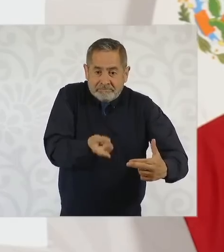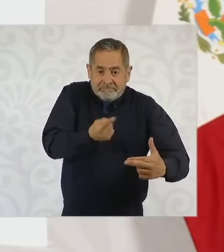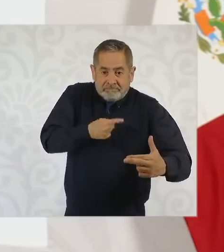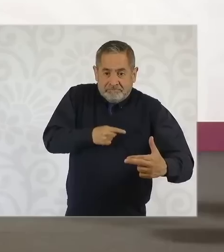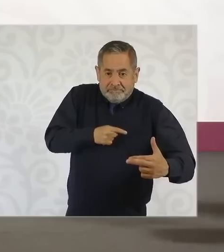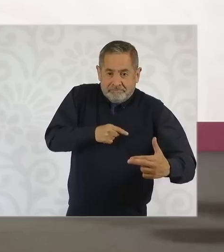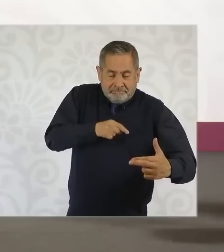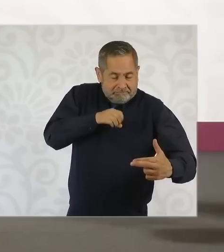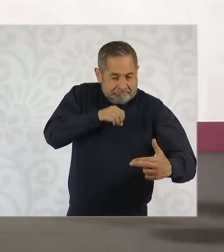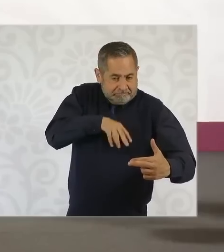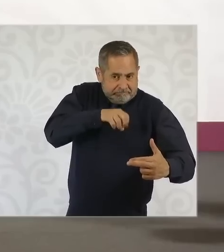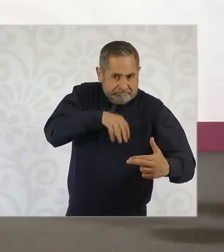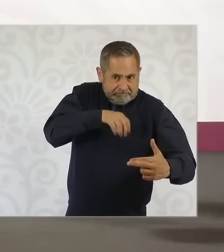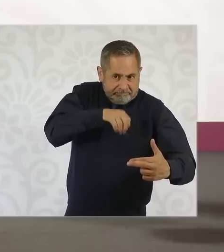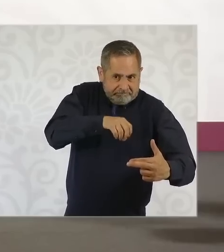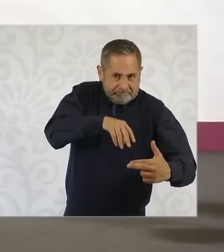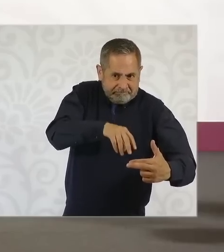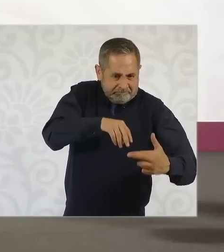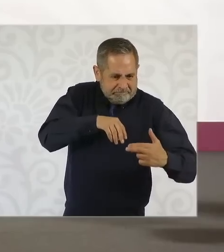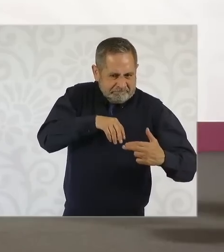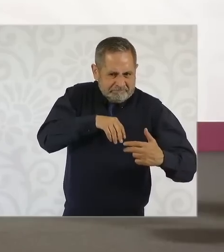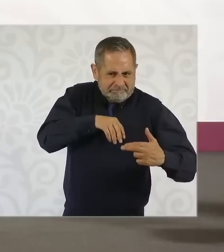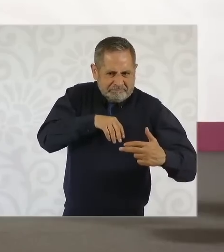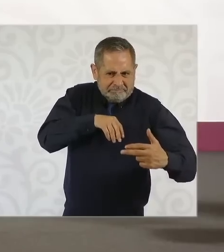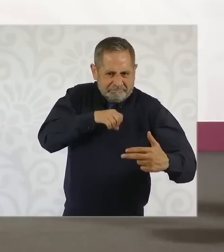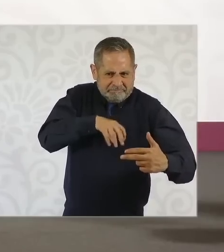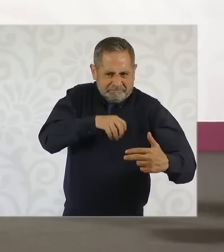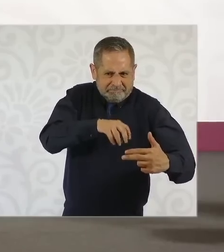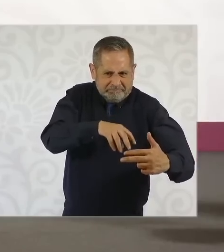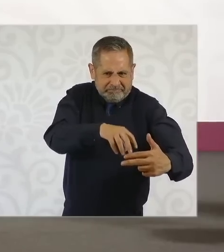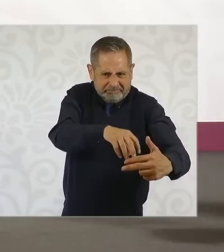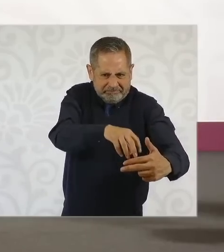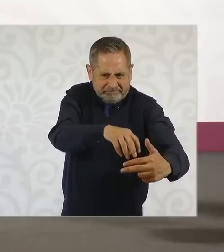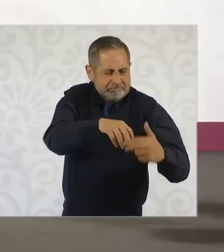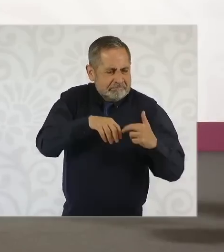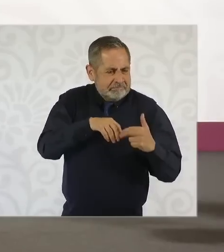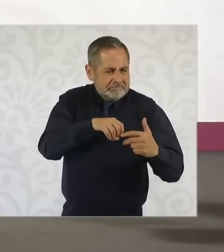aumentar la capacidad de las capas inferiores que eso es lo que realmente resiste las cargas y con